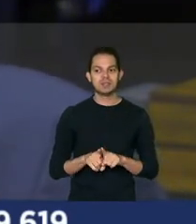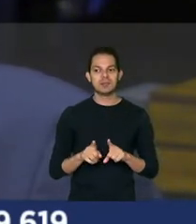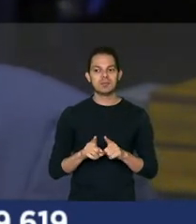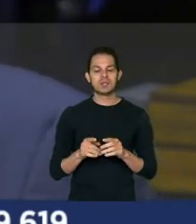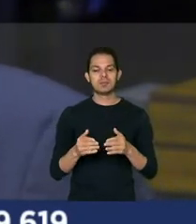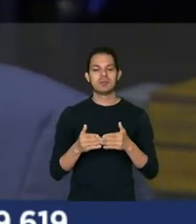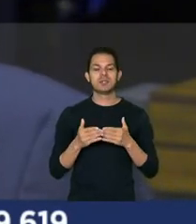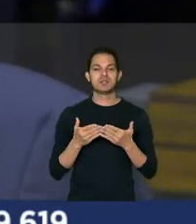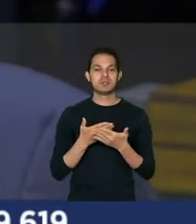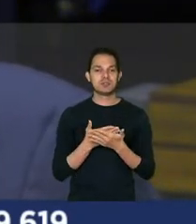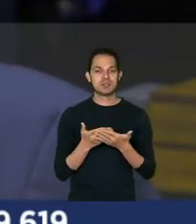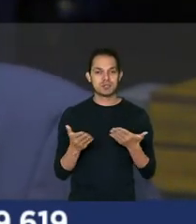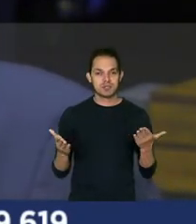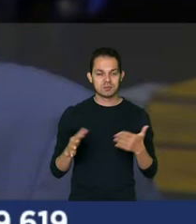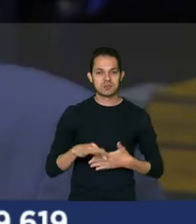BRASILEIRA. POR ISSO NÓS APRESENTAMOS A EMENDA E